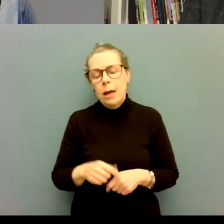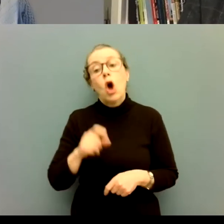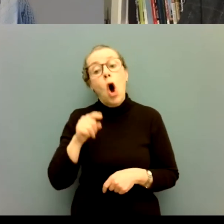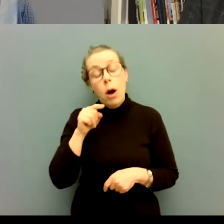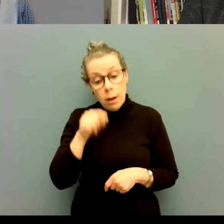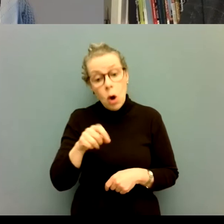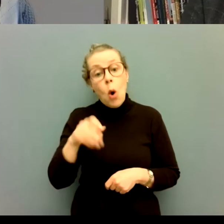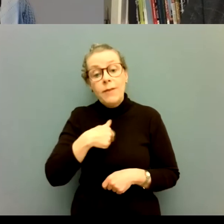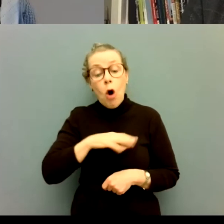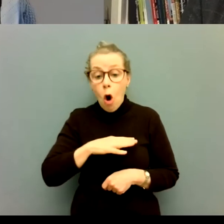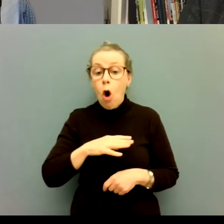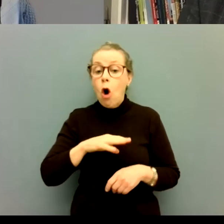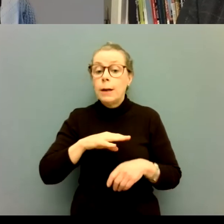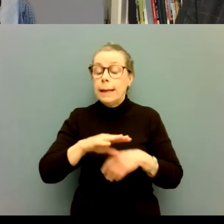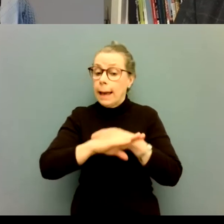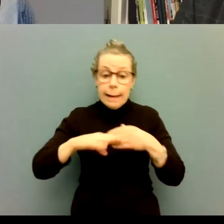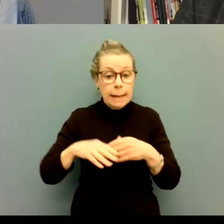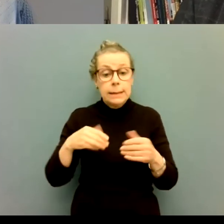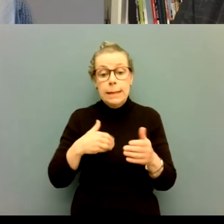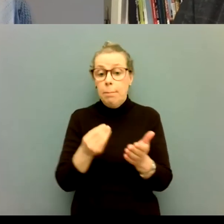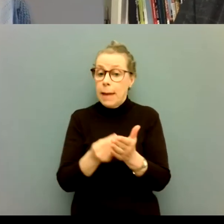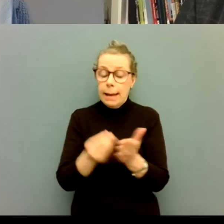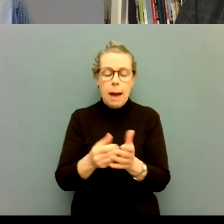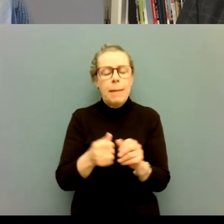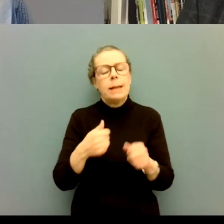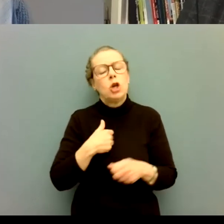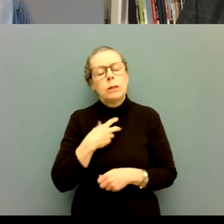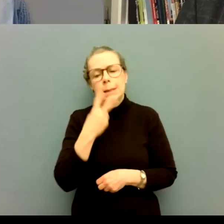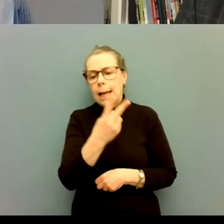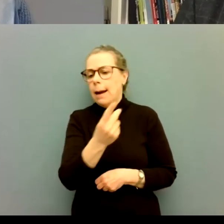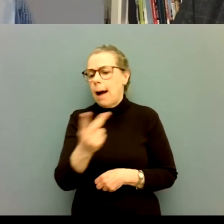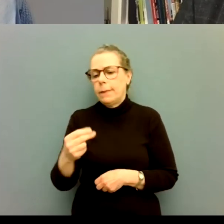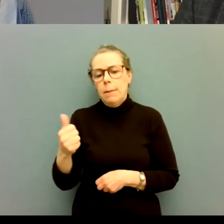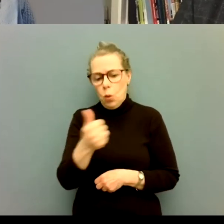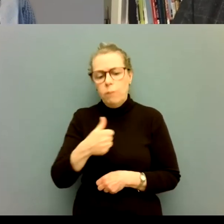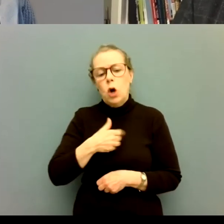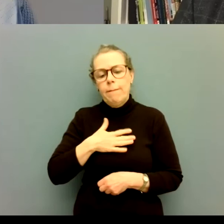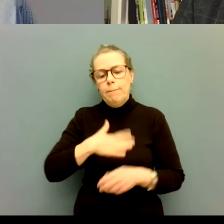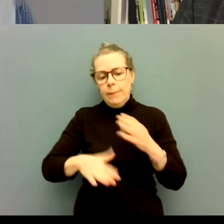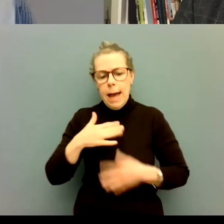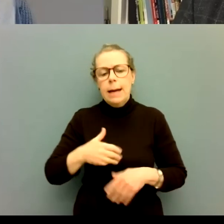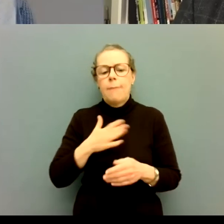med pengar, men jag ser så många andra behov där jag hellre vill satsa.